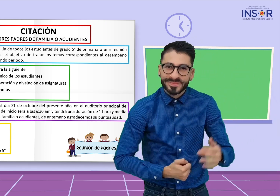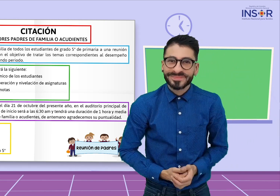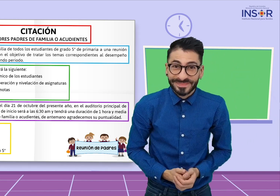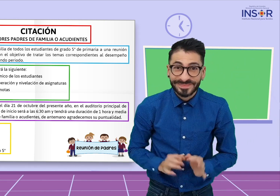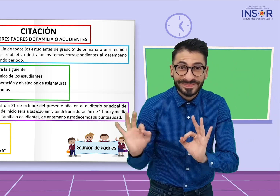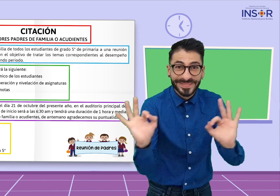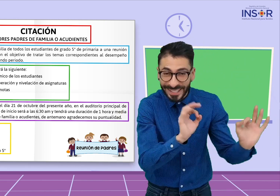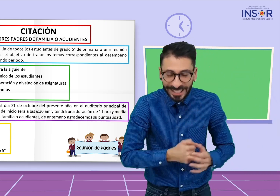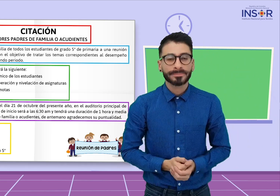¿Entendido?